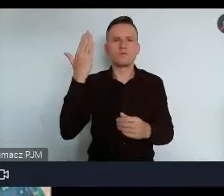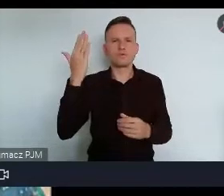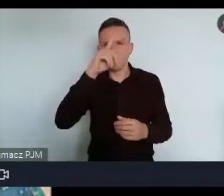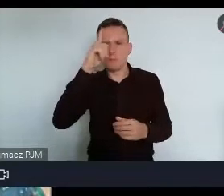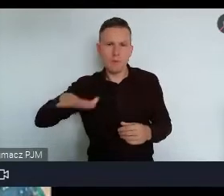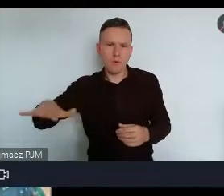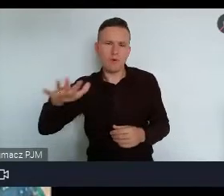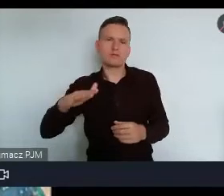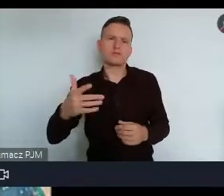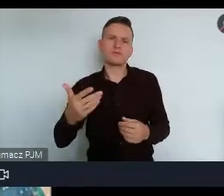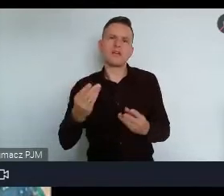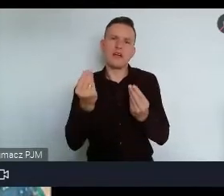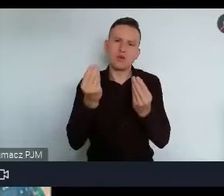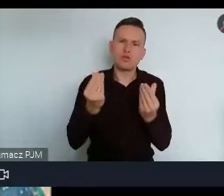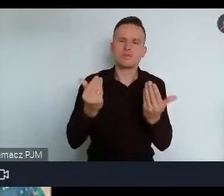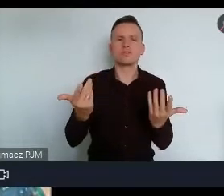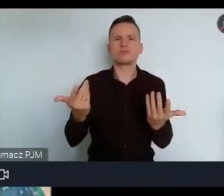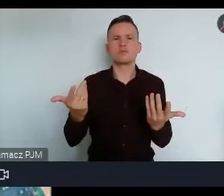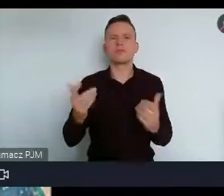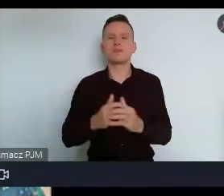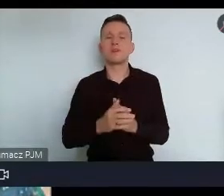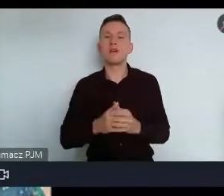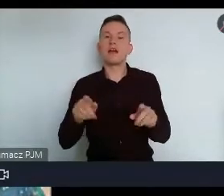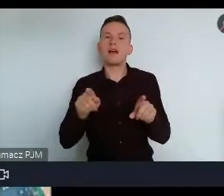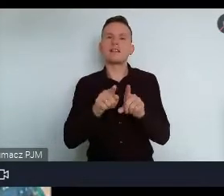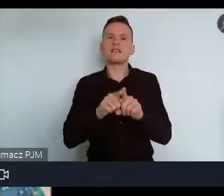ale także wymiar zarządzania i wymiar specjalny